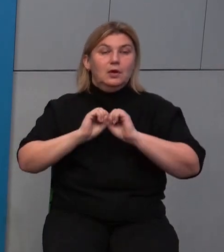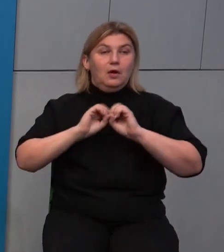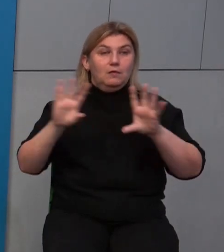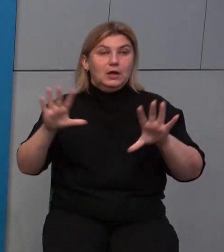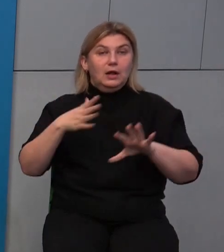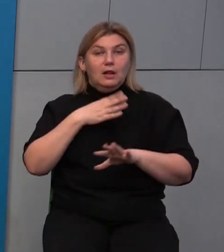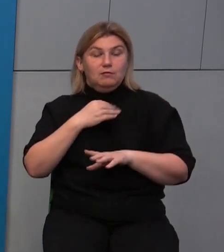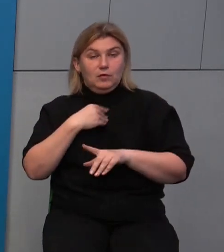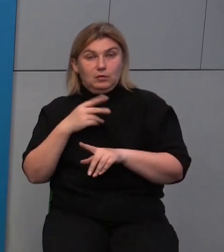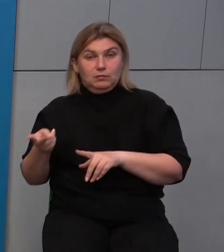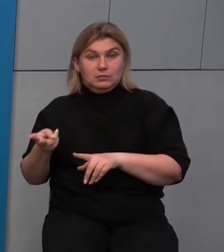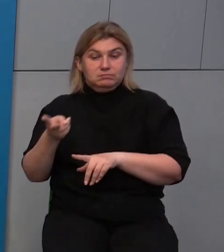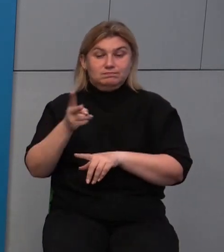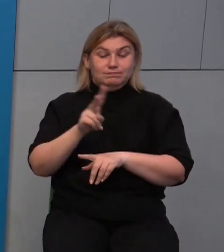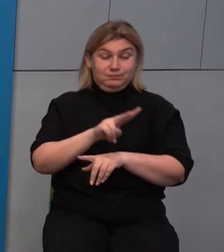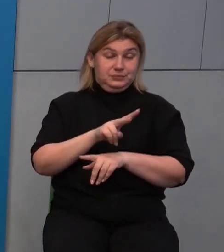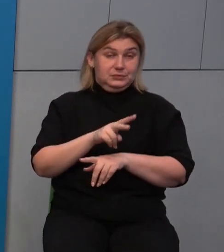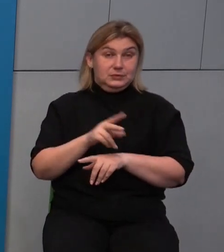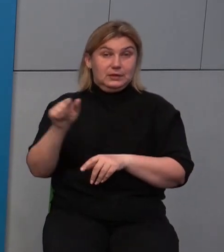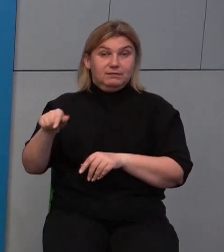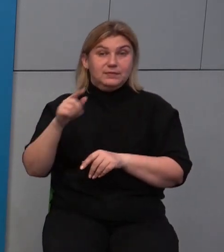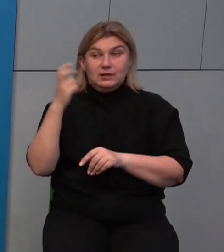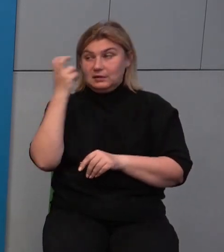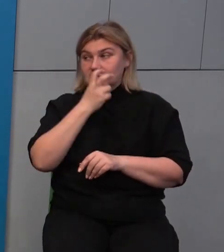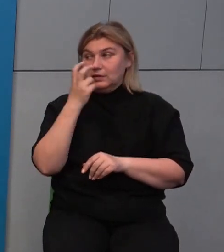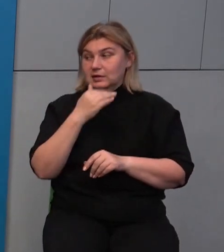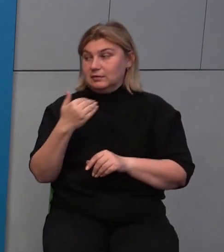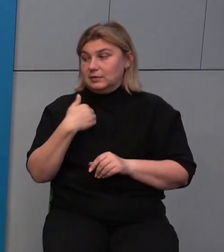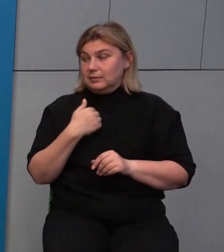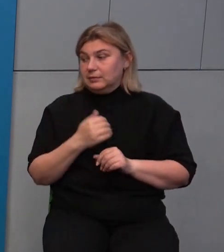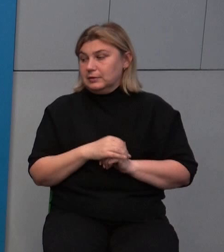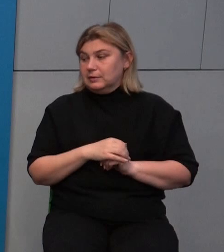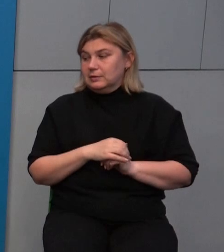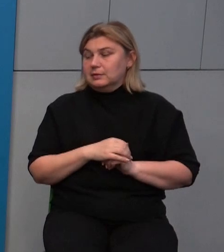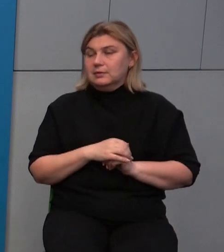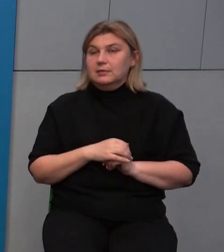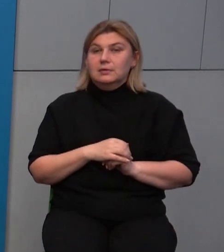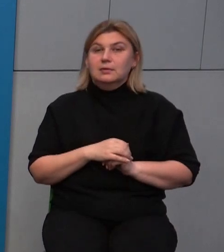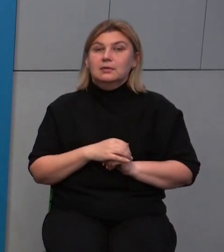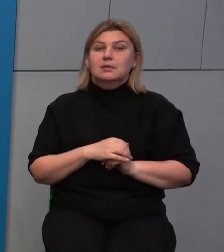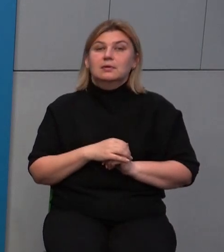I wtedy zaczęło się robić ciekawie. Oczywiście